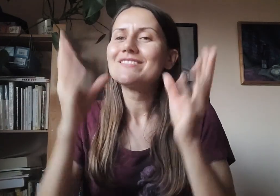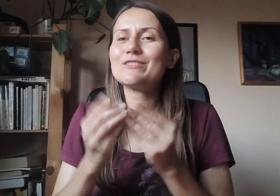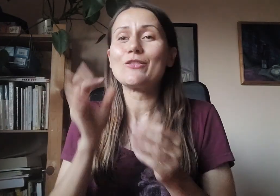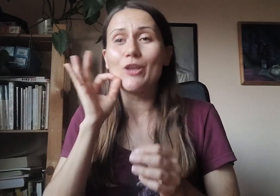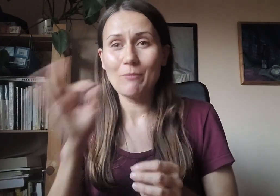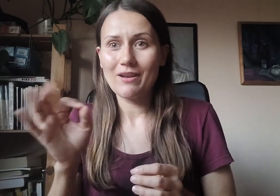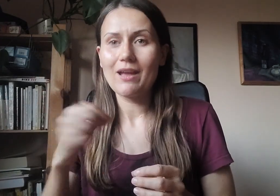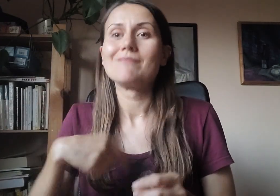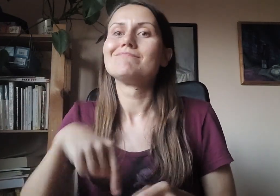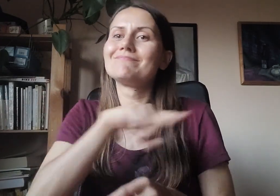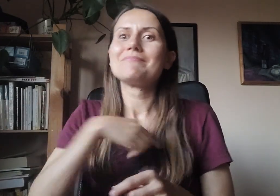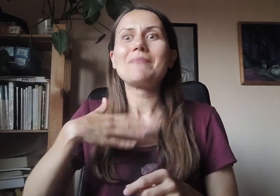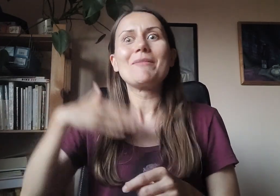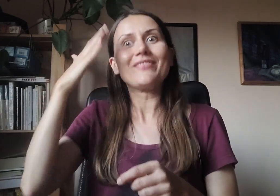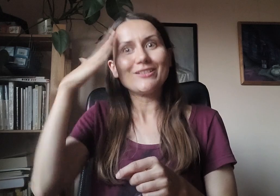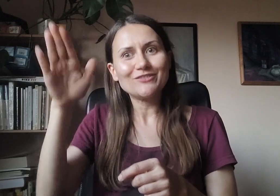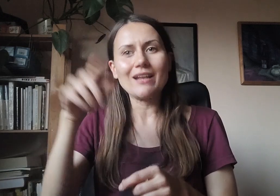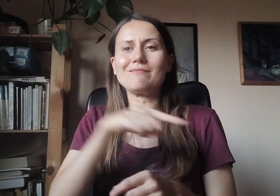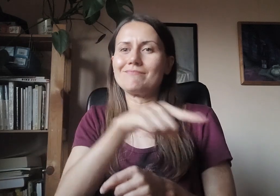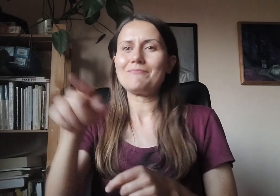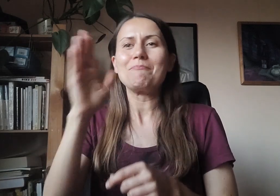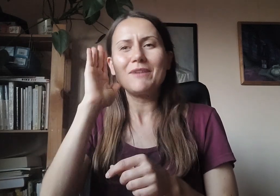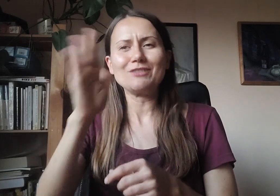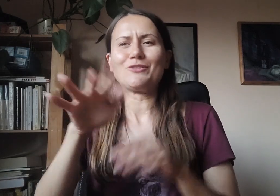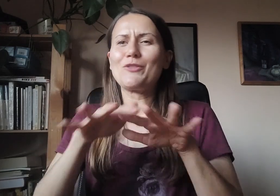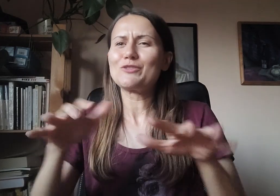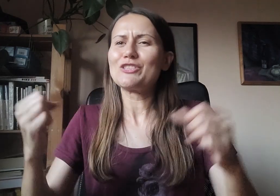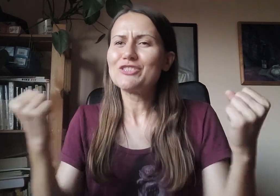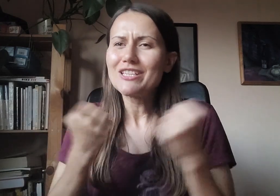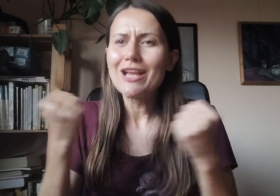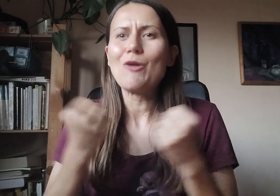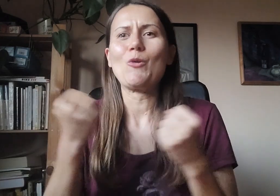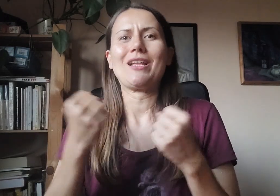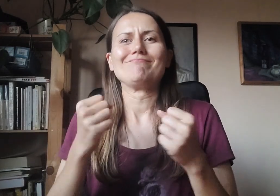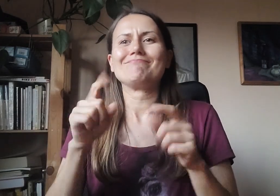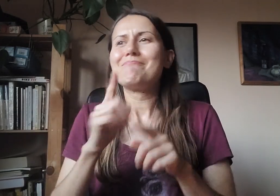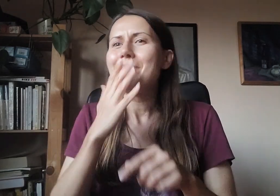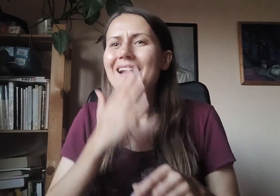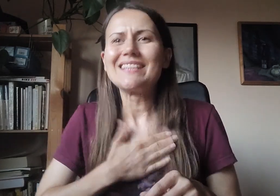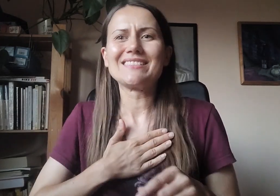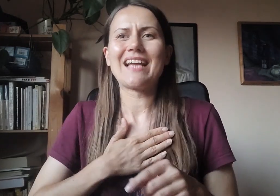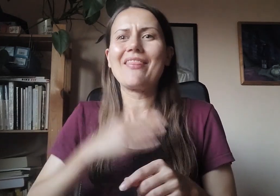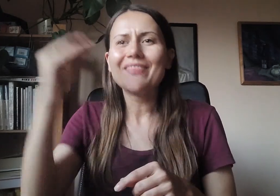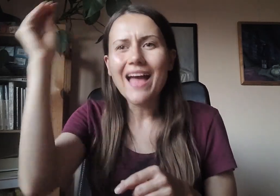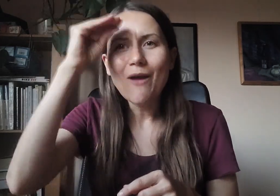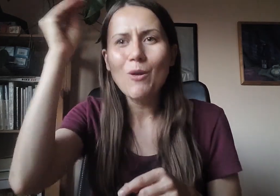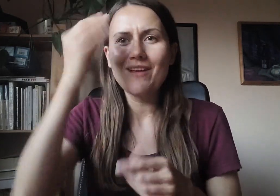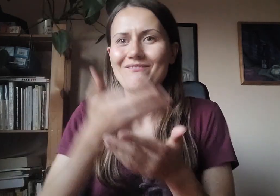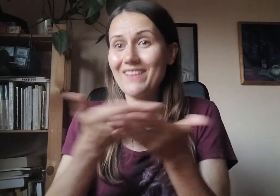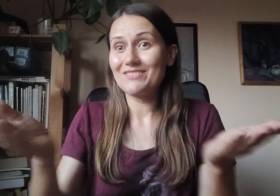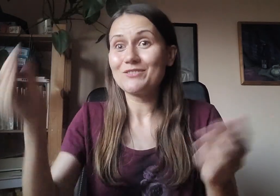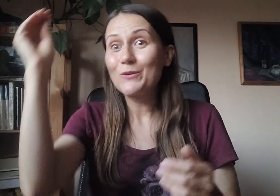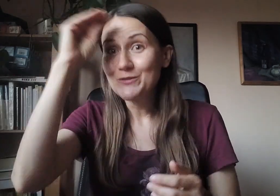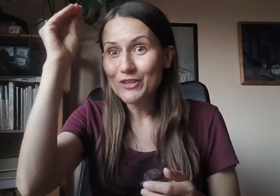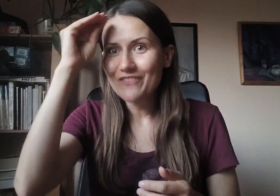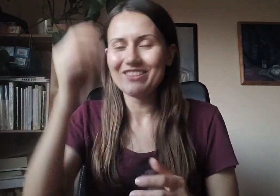wszystkiego dobrego. Mamy nadzieję, że będziecie mieć dużo siły i pasji do nauki waszych uczniów.